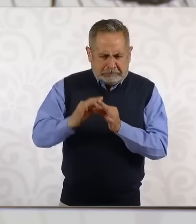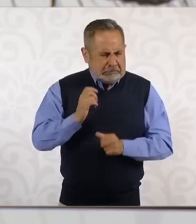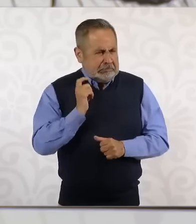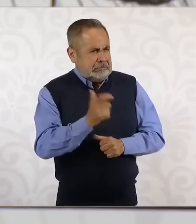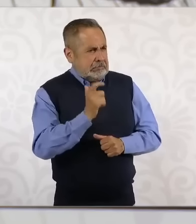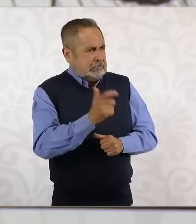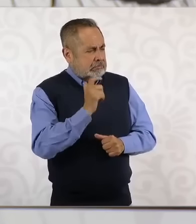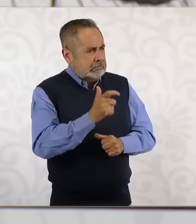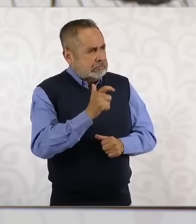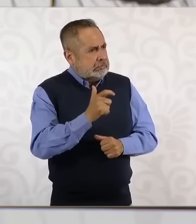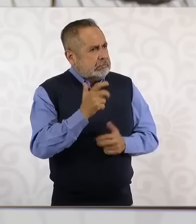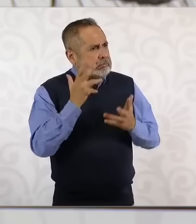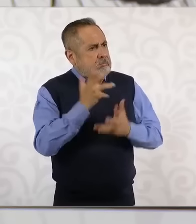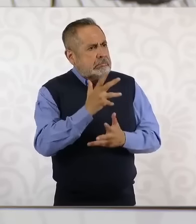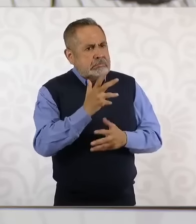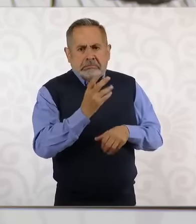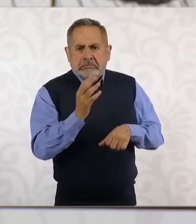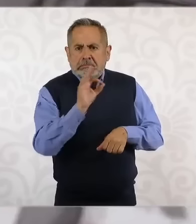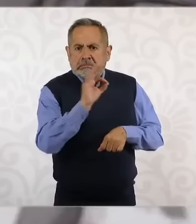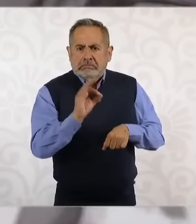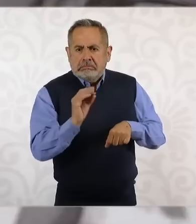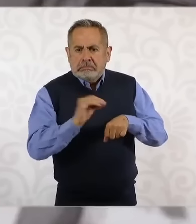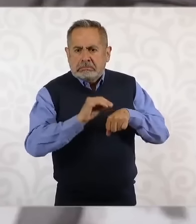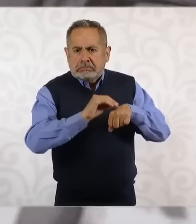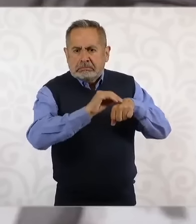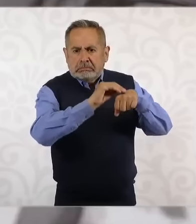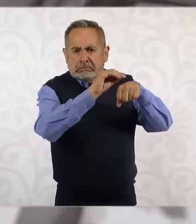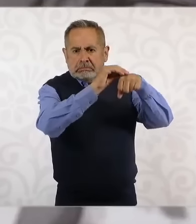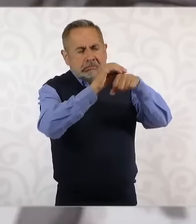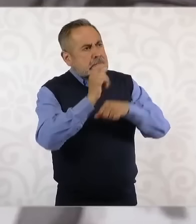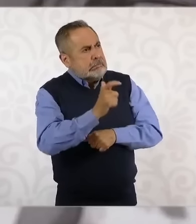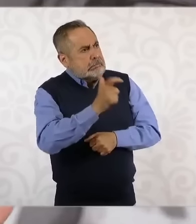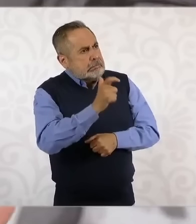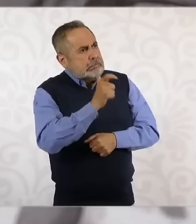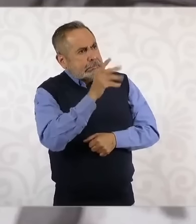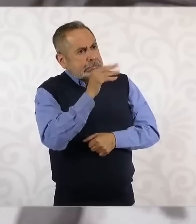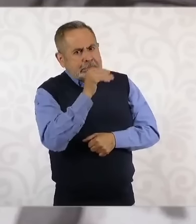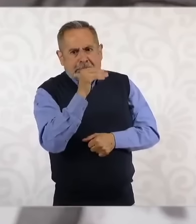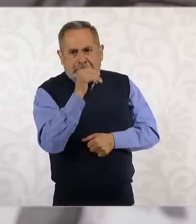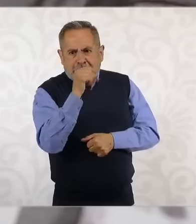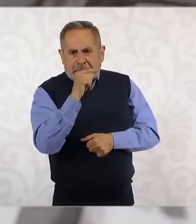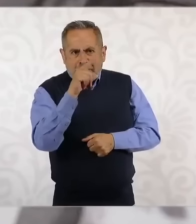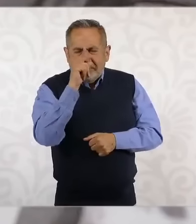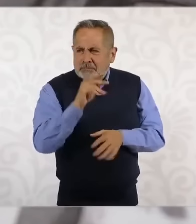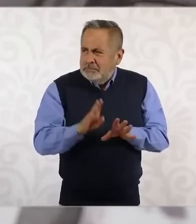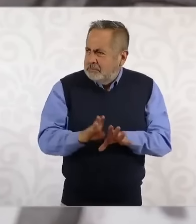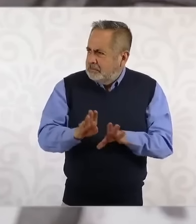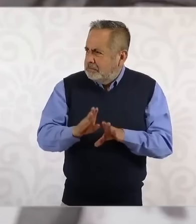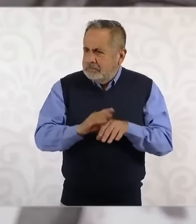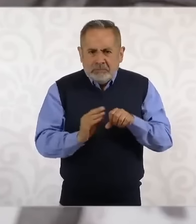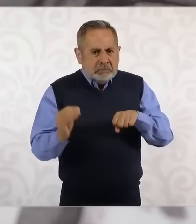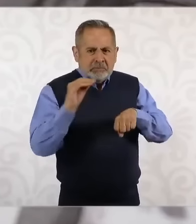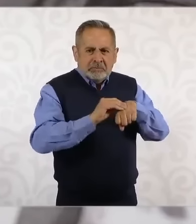al revés, la gente quiere pagar sus deudas, pero hay veces que no se puede porque les ponen tantos